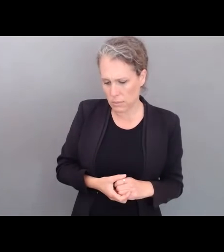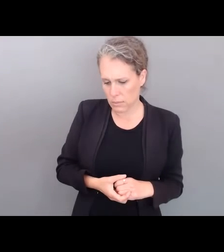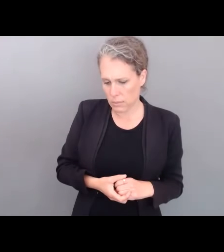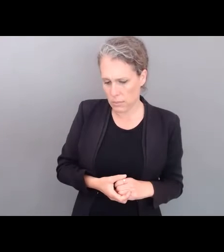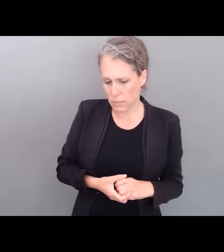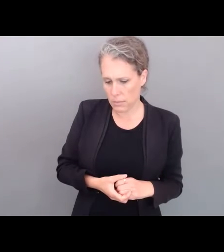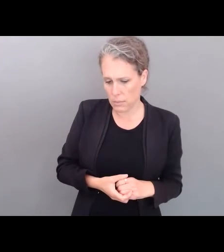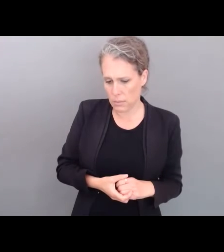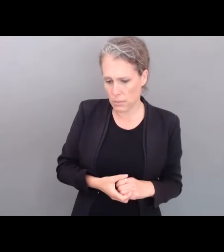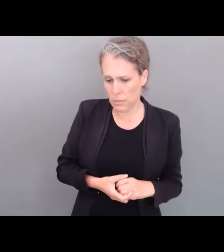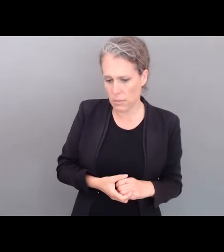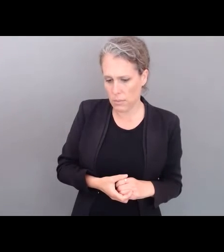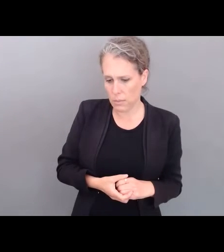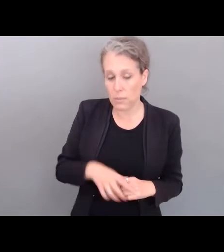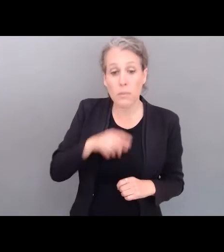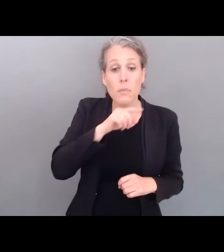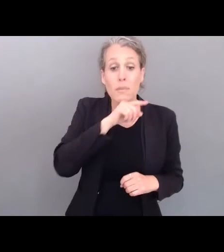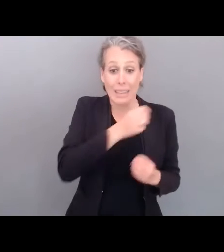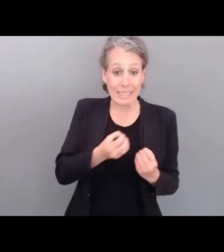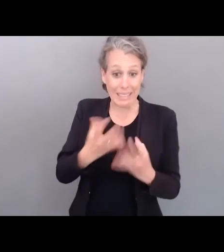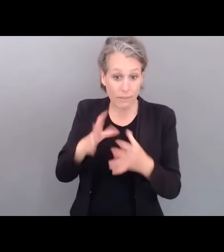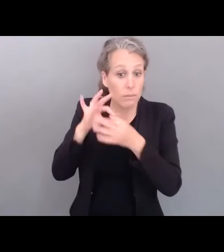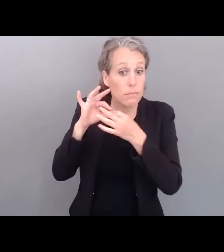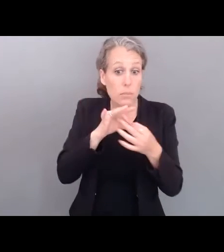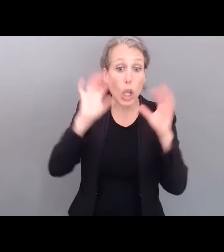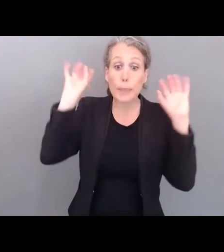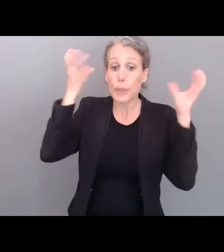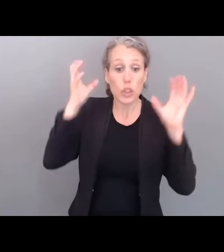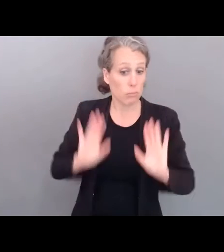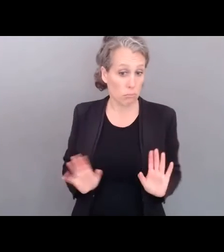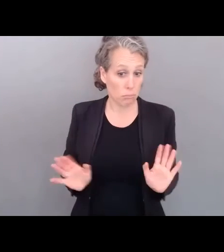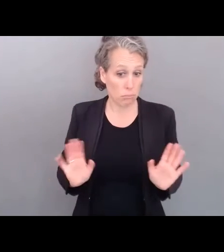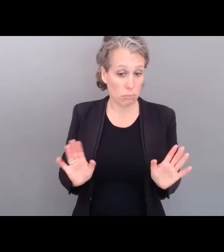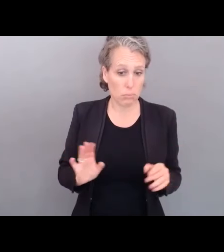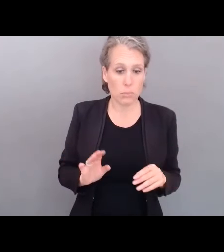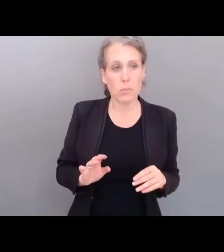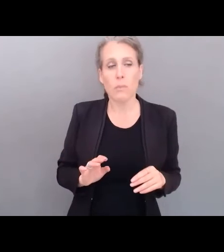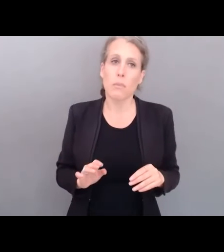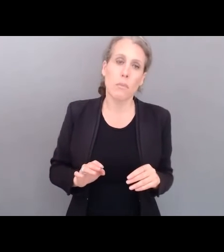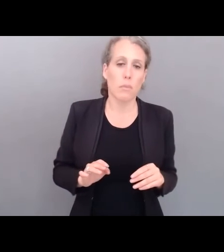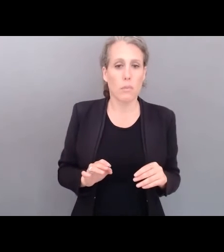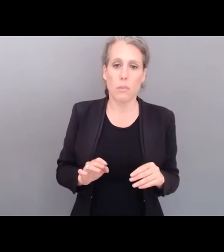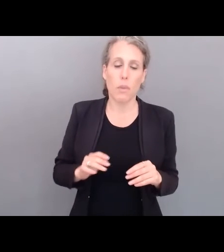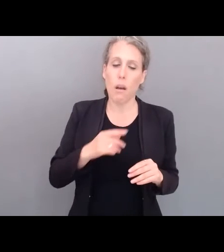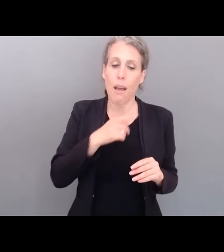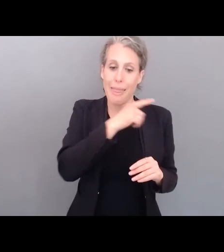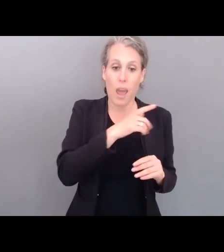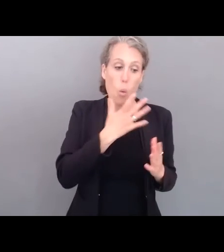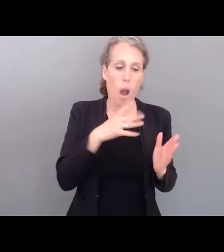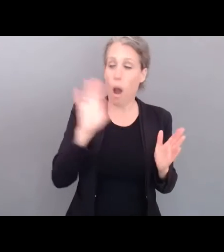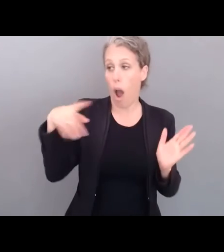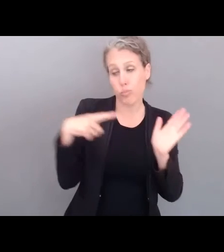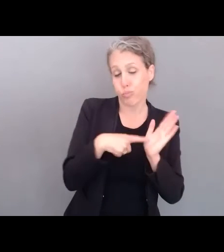sorprendente para nosotros, incluso en esta situación de pan dem puede no ser se entregaron en forma de